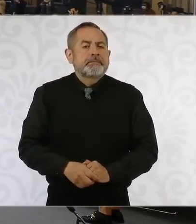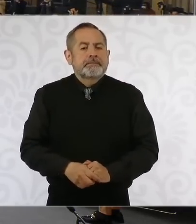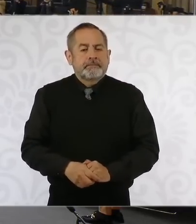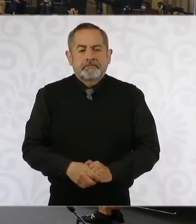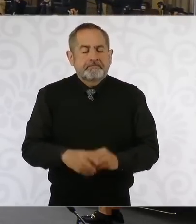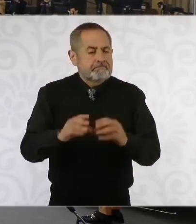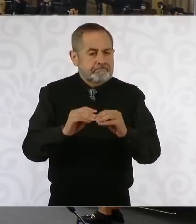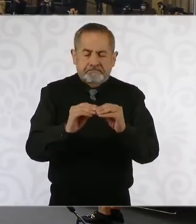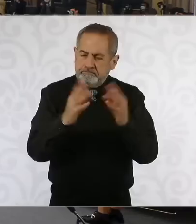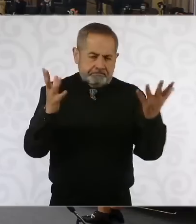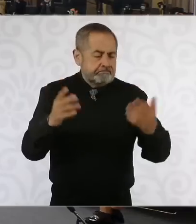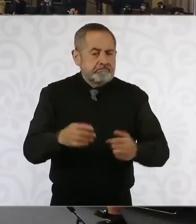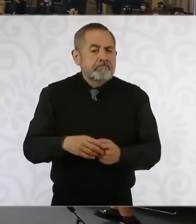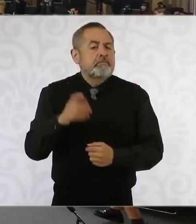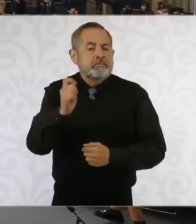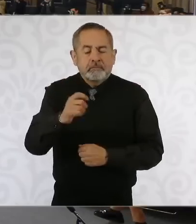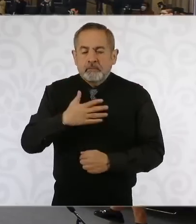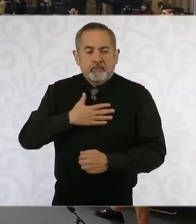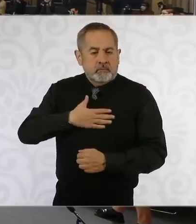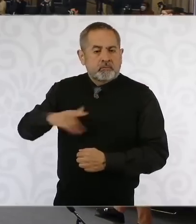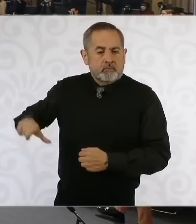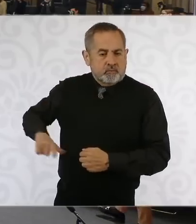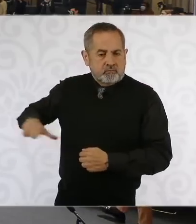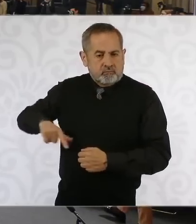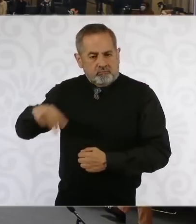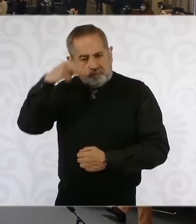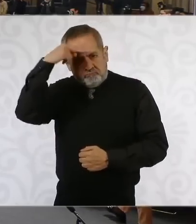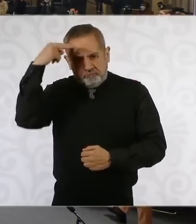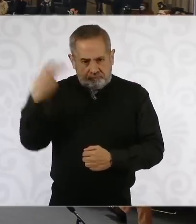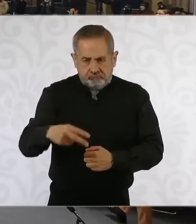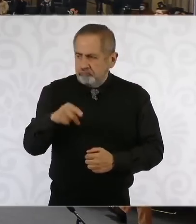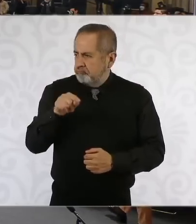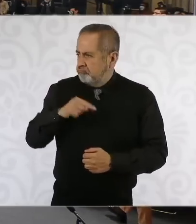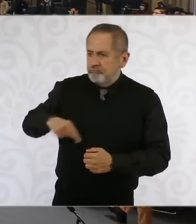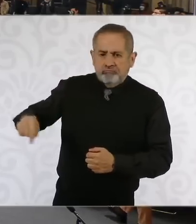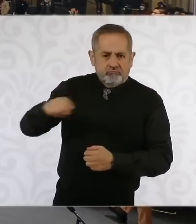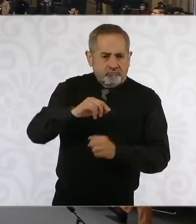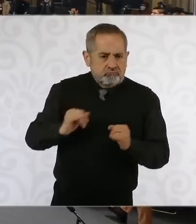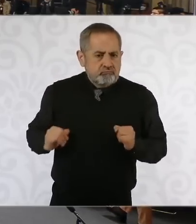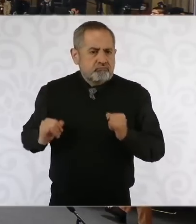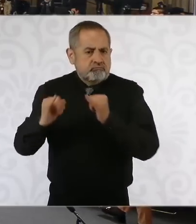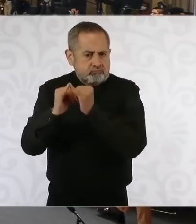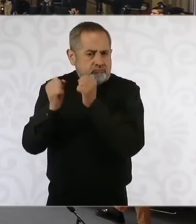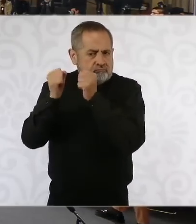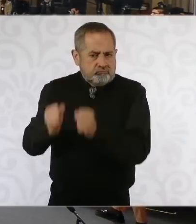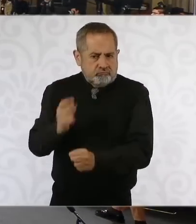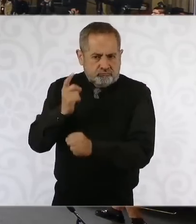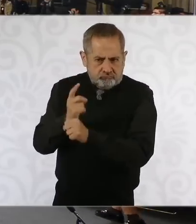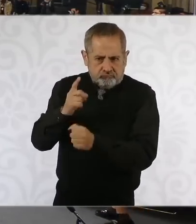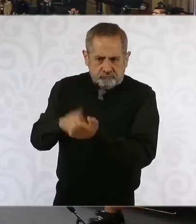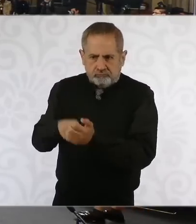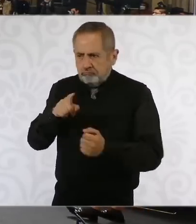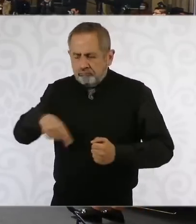gobierno de México y las instituciones de seguridad y la propia fiscalía general de